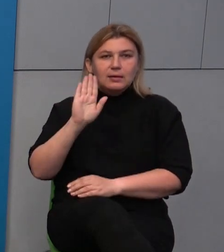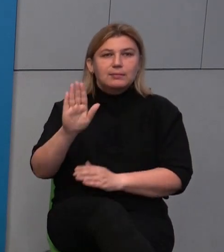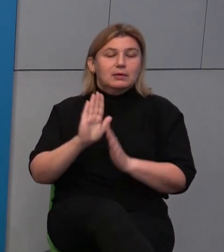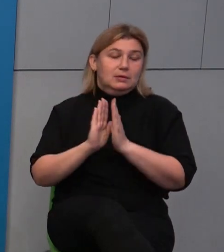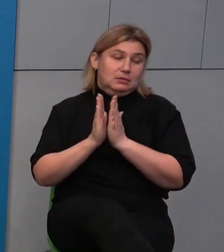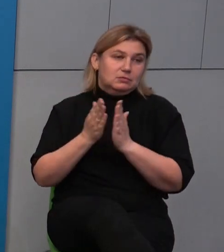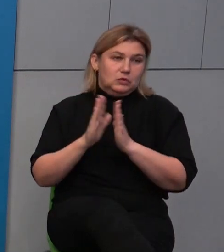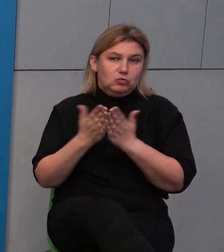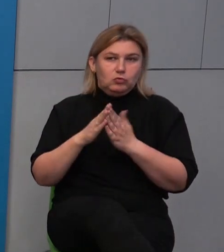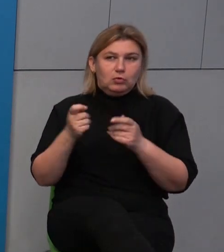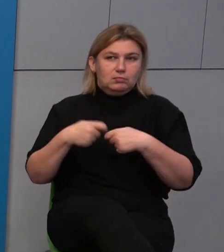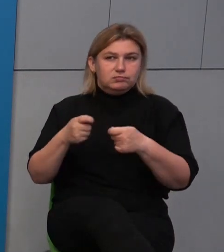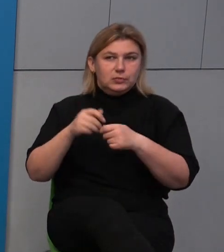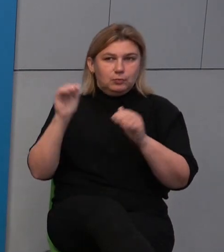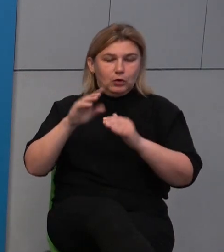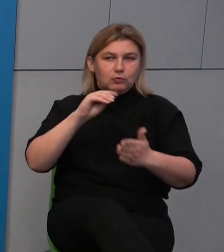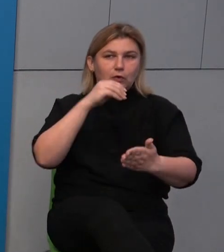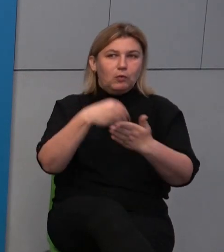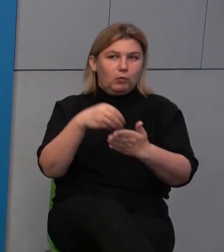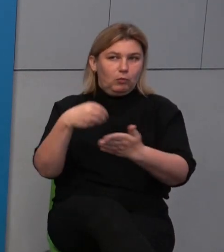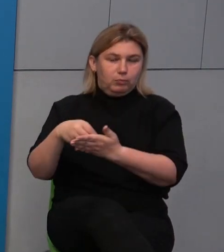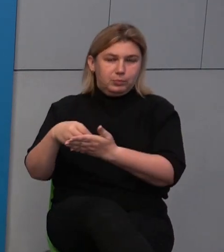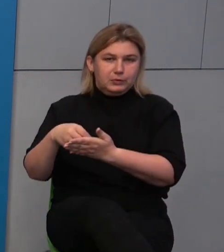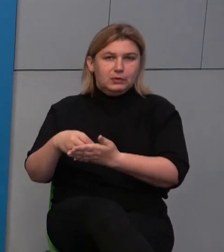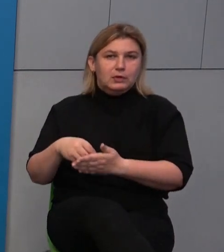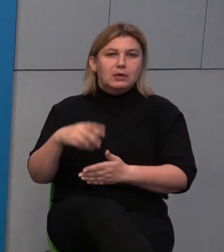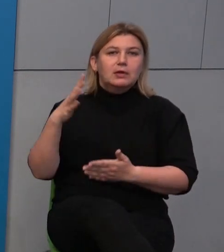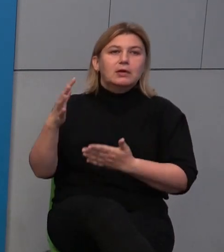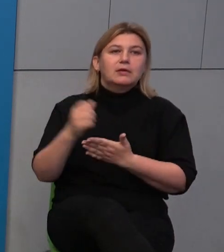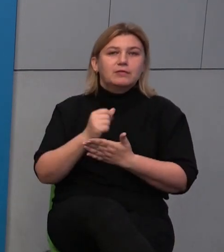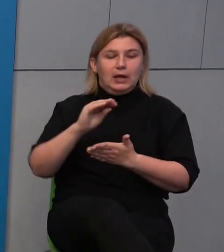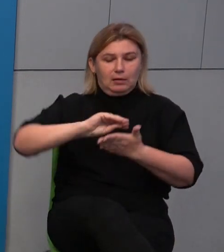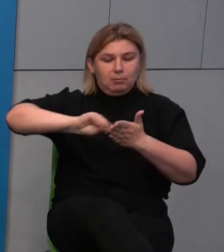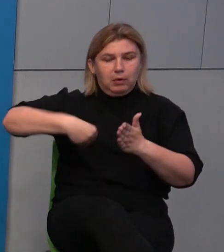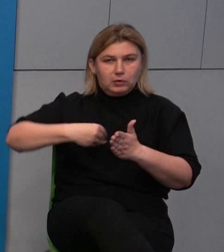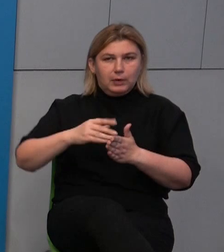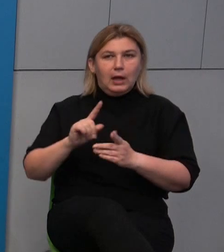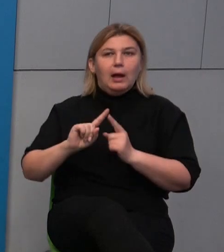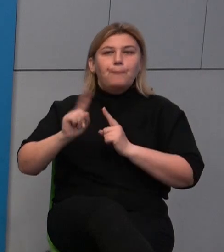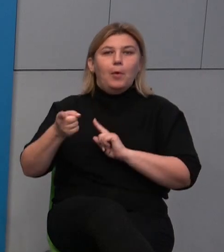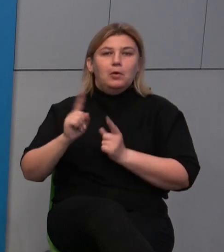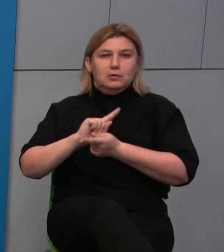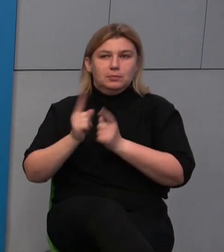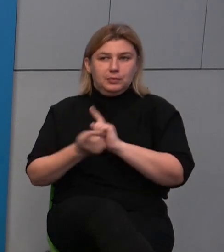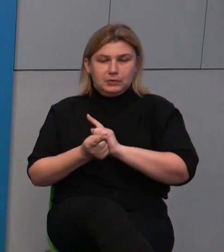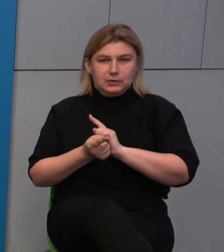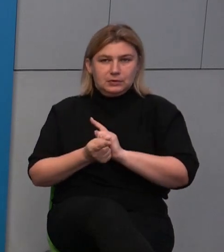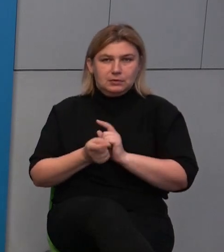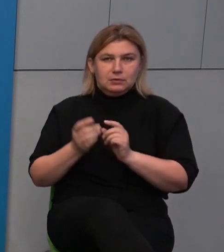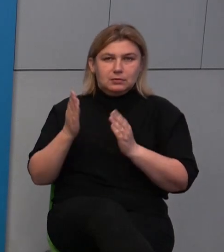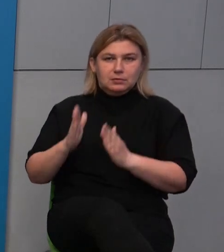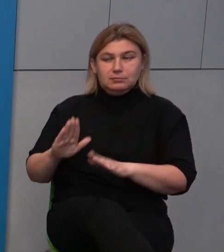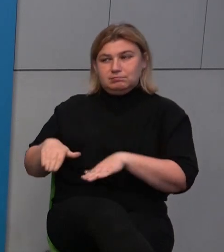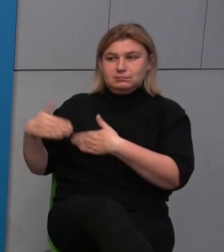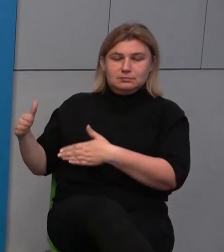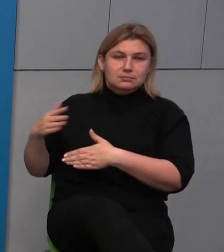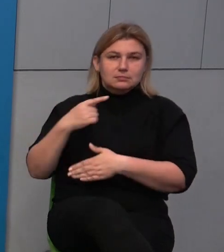tak że polecam kupno i wzięcie autografu, ale to już po spotkaniu. Już oddaję głos naszej gościni.